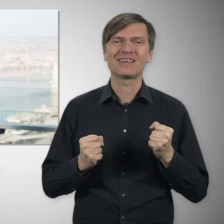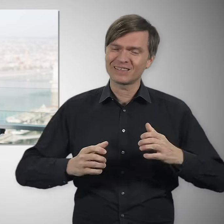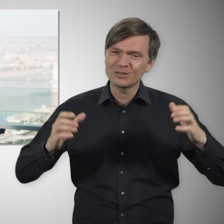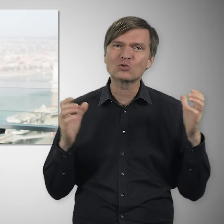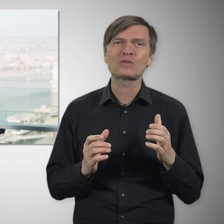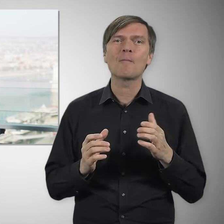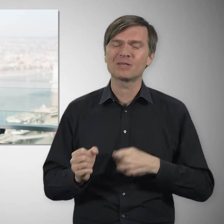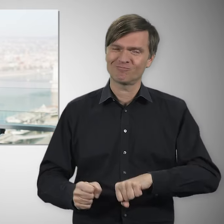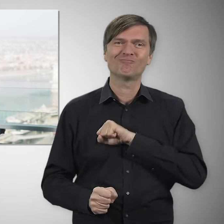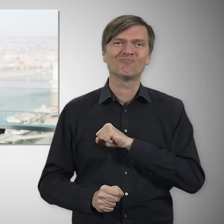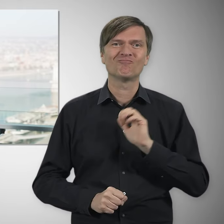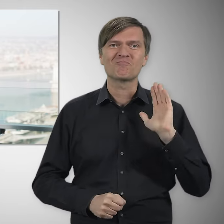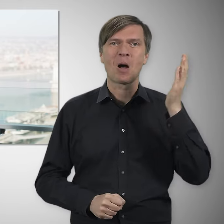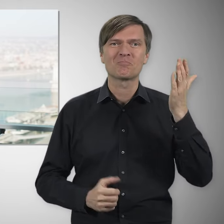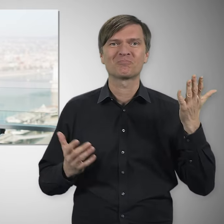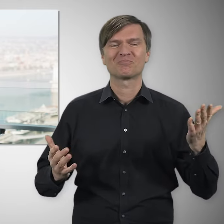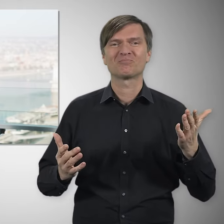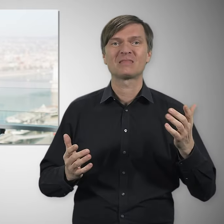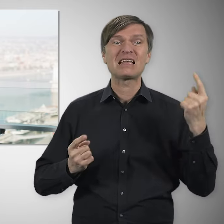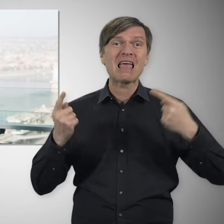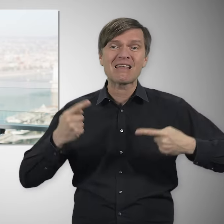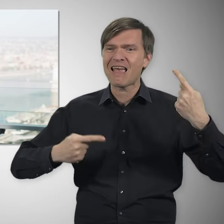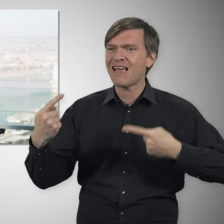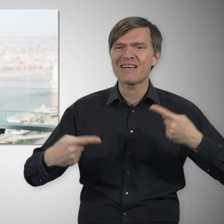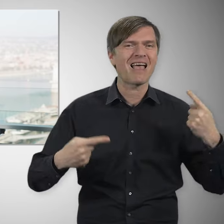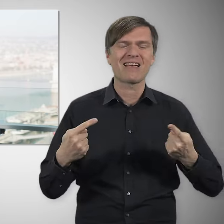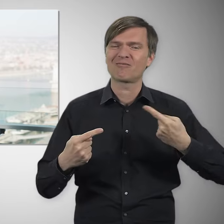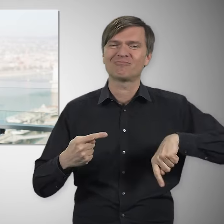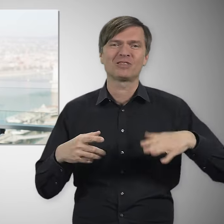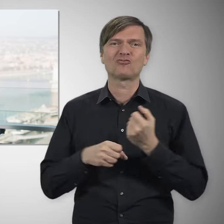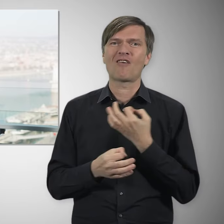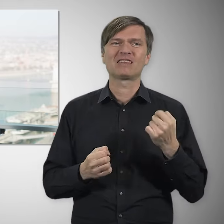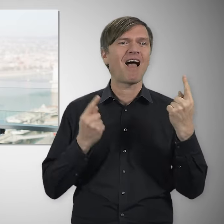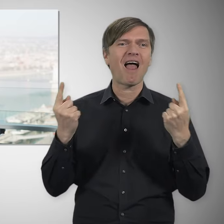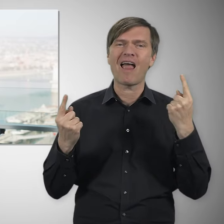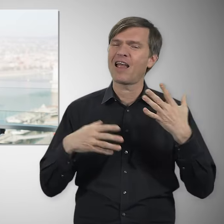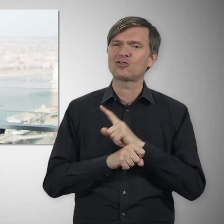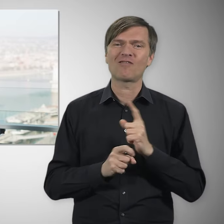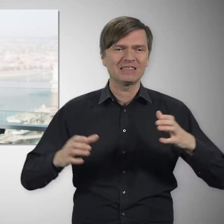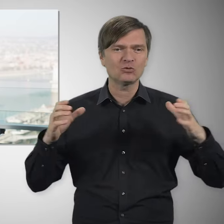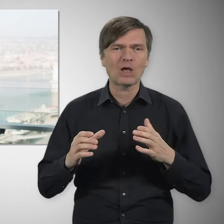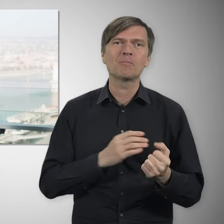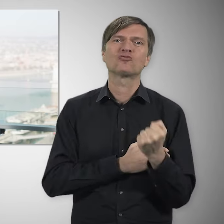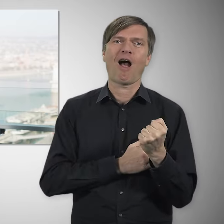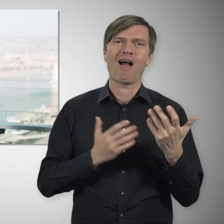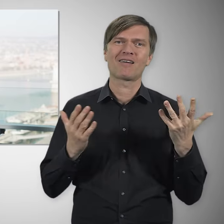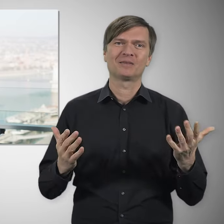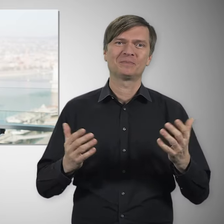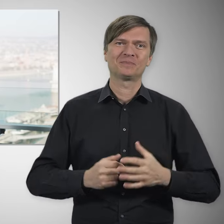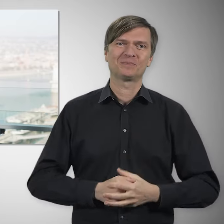Mut, Zuversicht und Zusammenhalt zahlen sich aus! Gegeneinander erreichen wir nichts, nur zusammen sind wir stark!